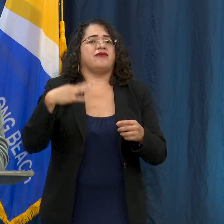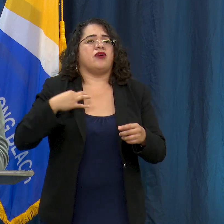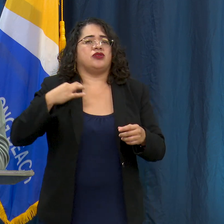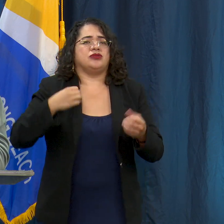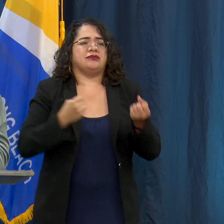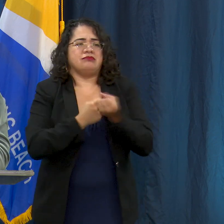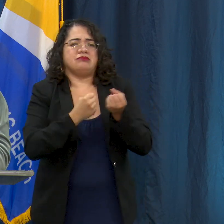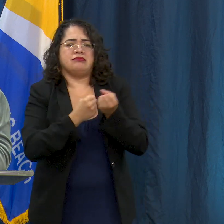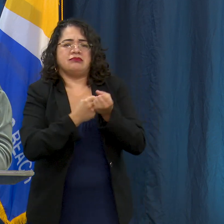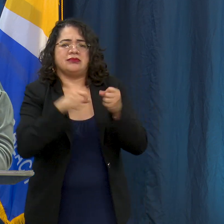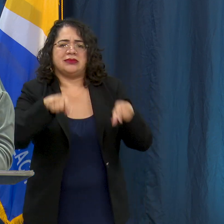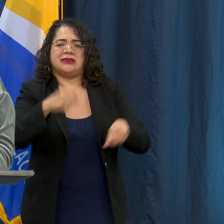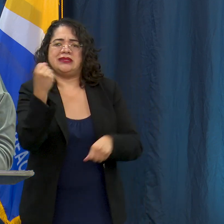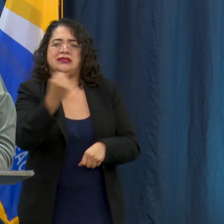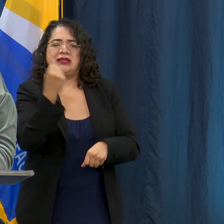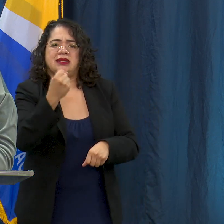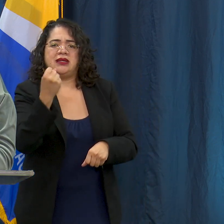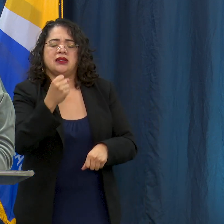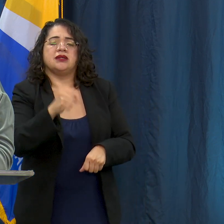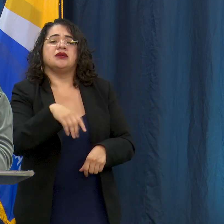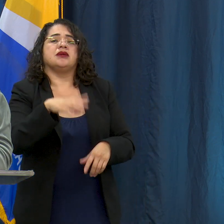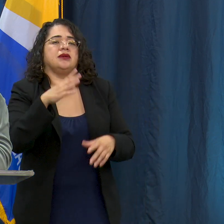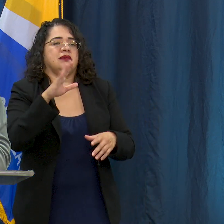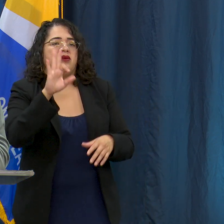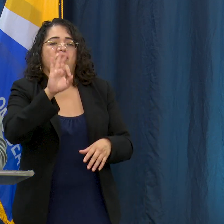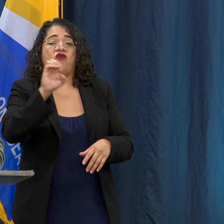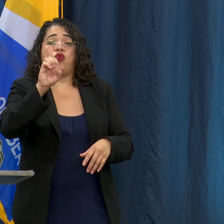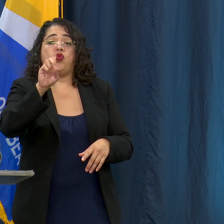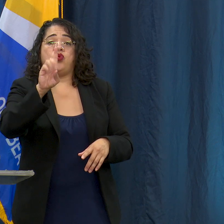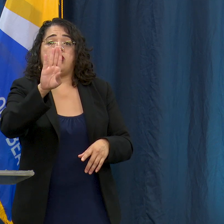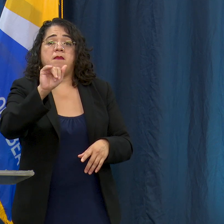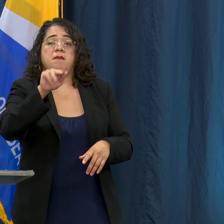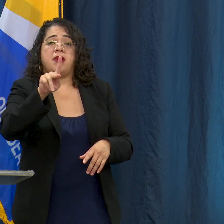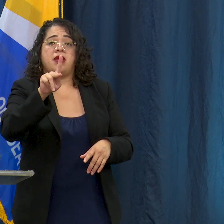nuestro so ciosed el banco de alimentos regional de los ángeles por un gran